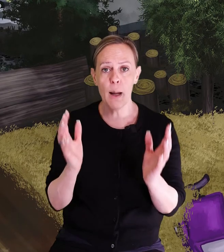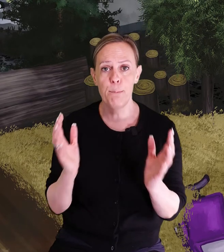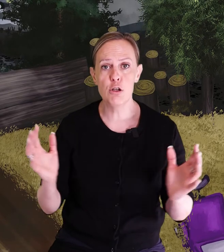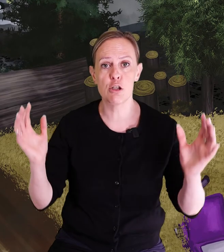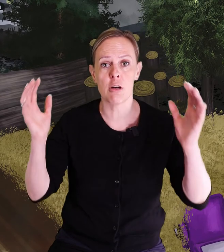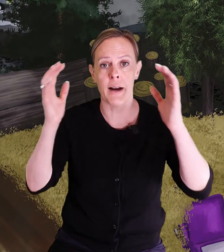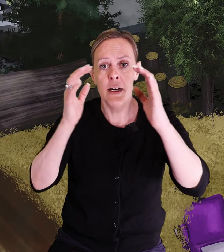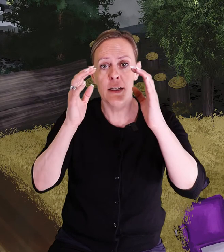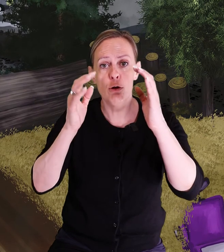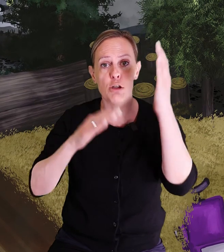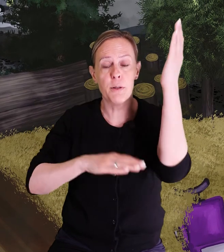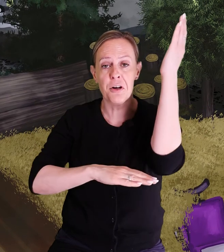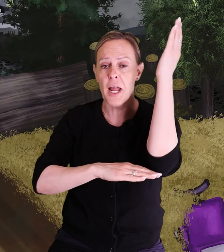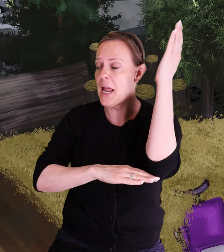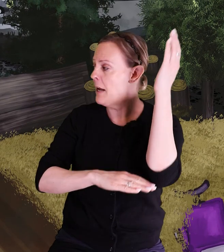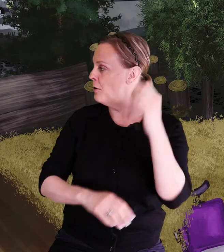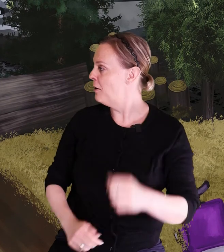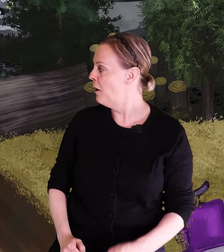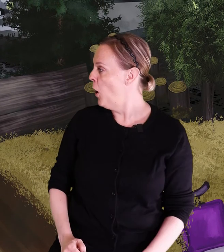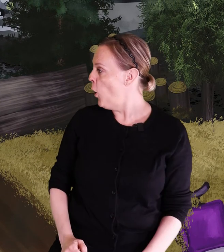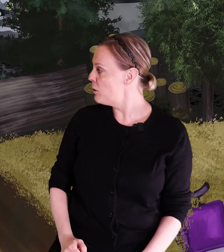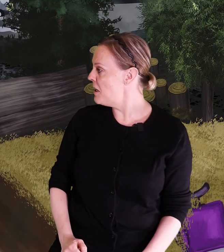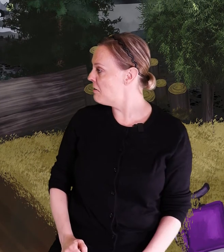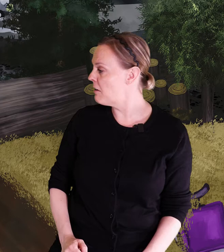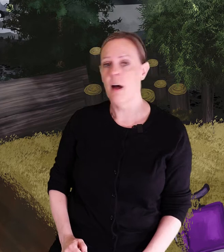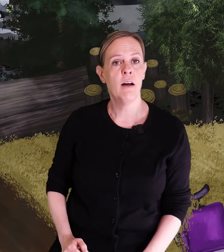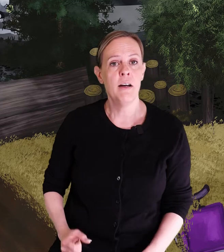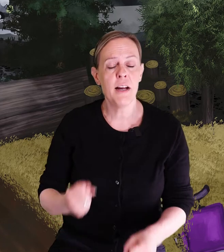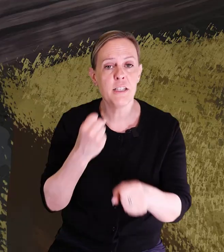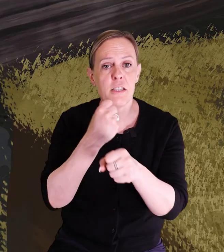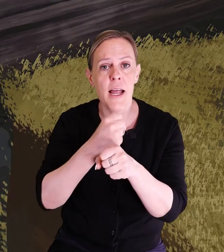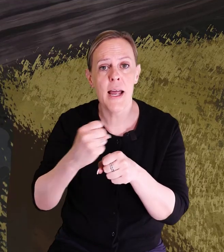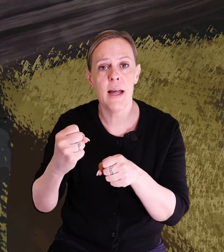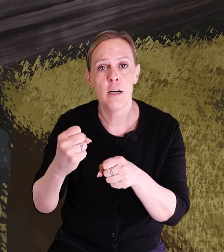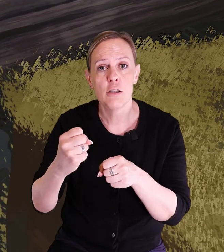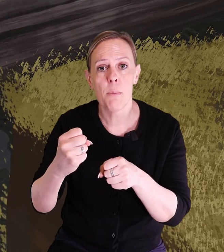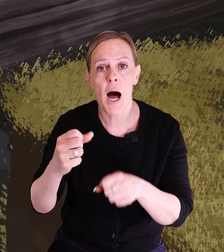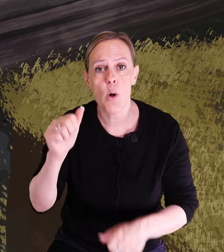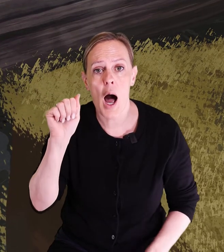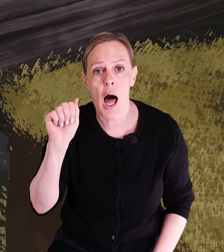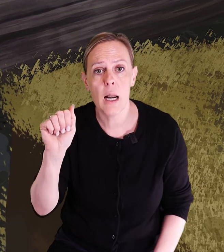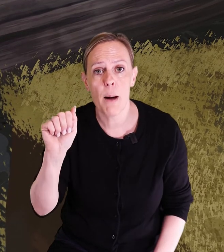alla buskar ser ut som träd och titta där är stenen som han och Alma